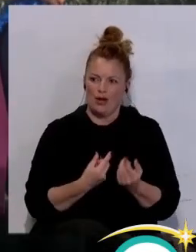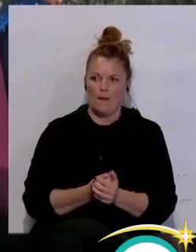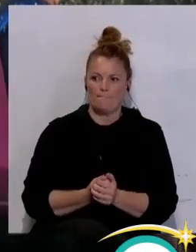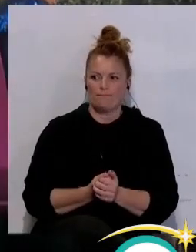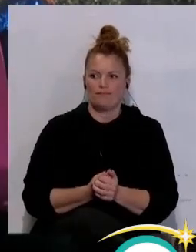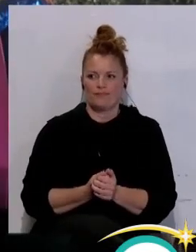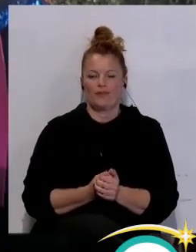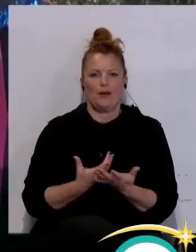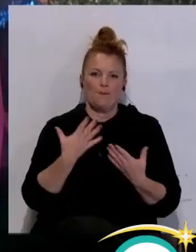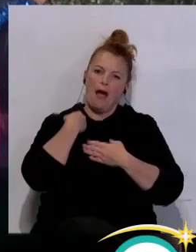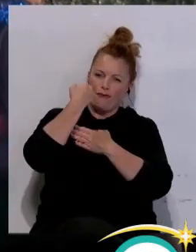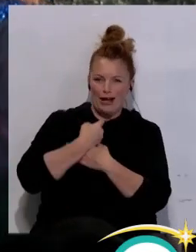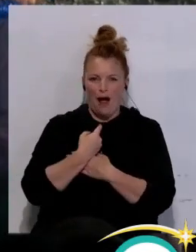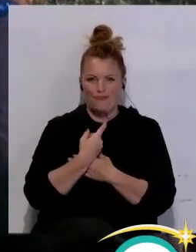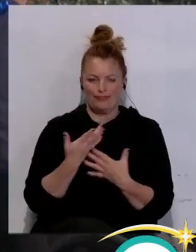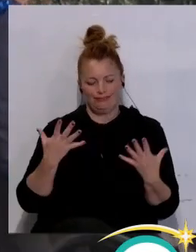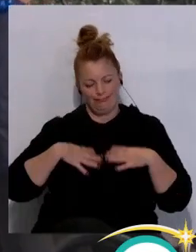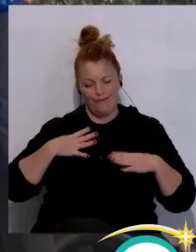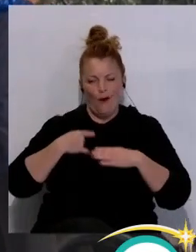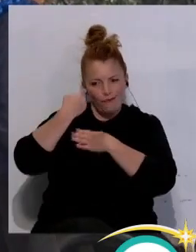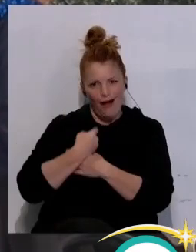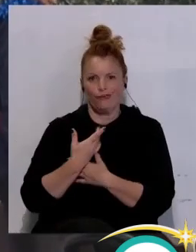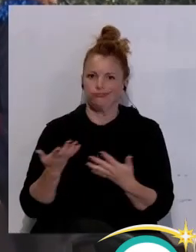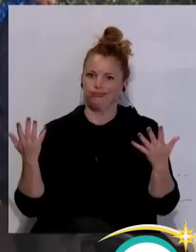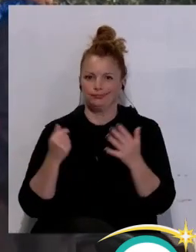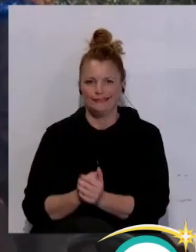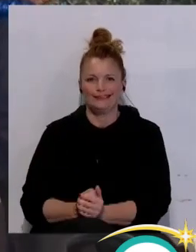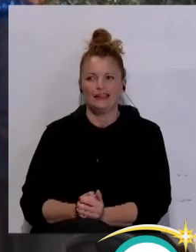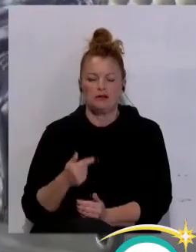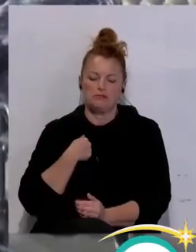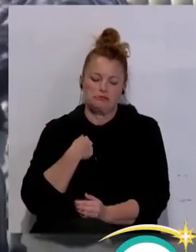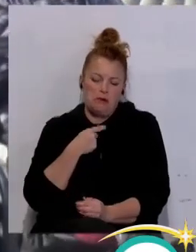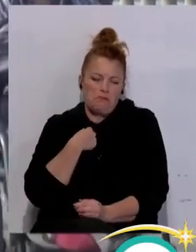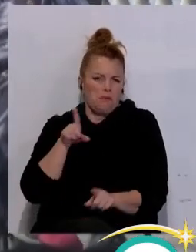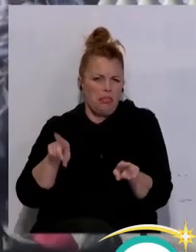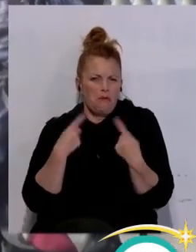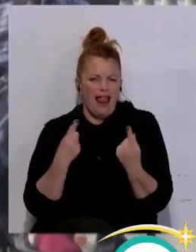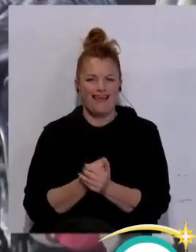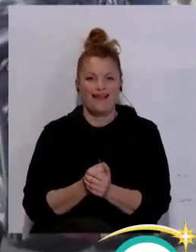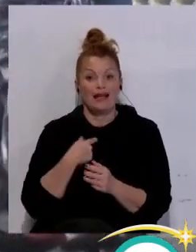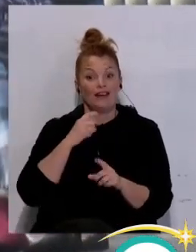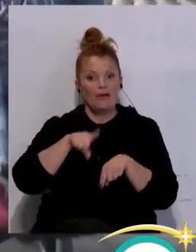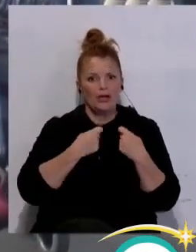me han obligado vamos a vestir pero vamos yo me he dejado familiares trabajadores y residentes